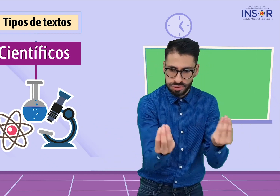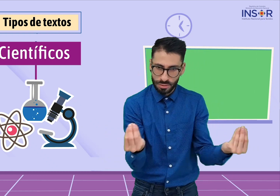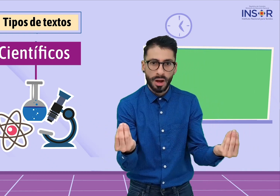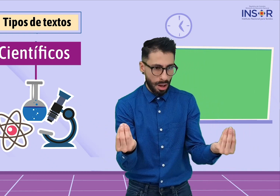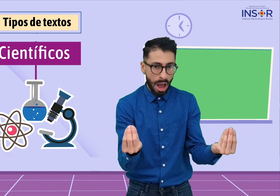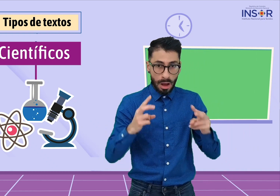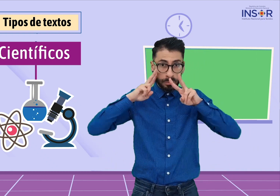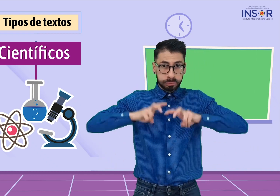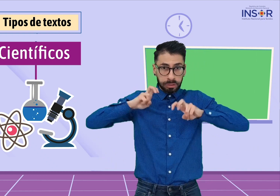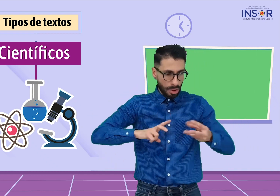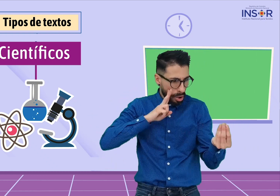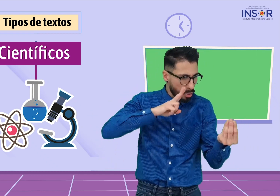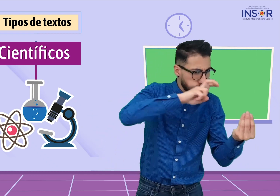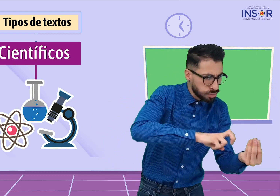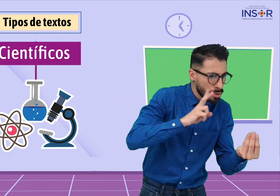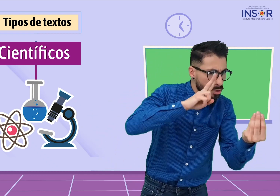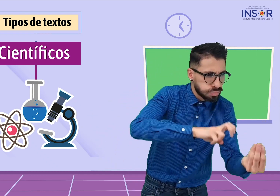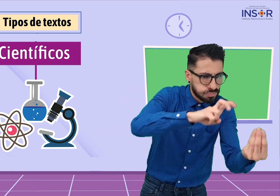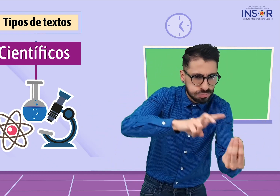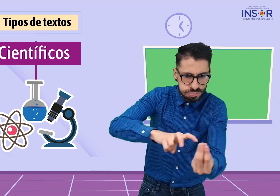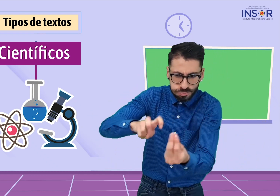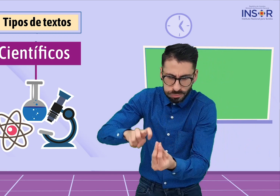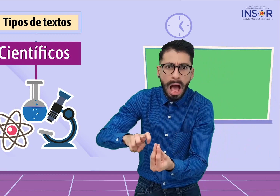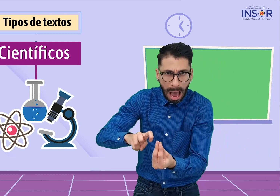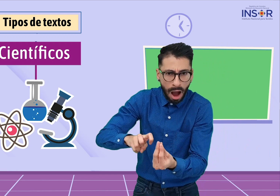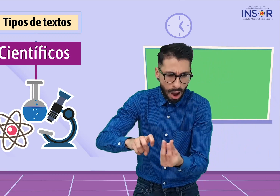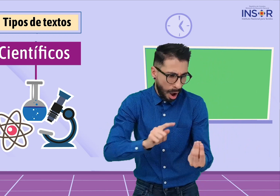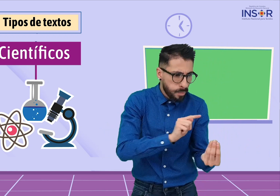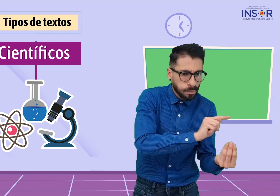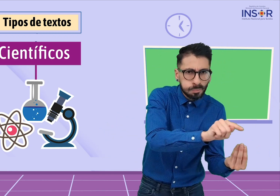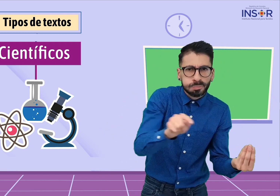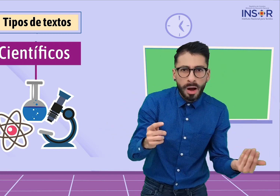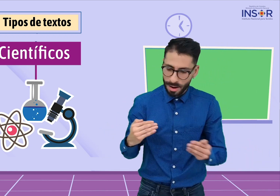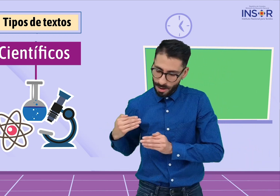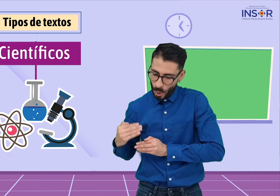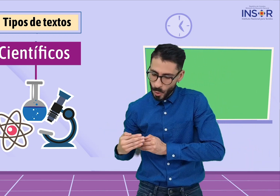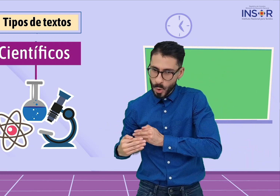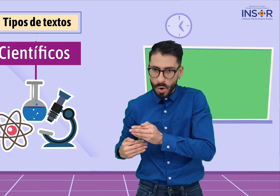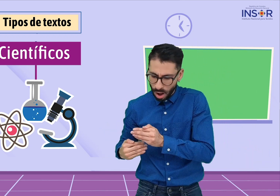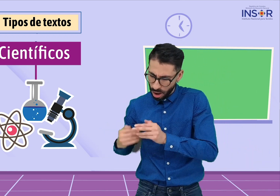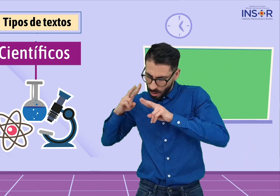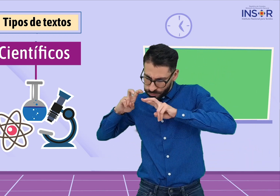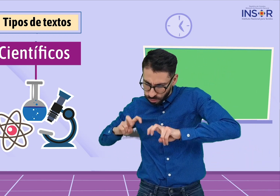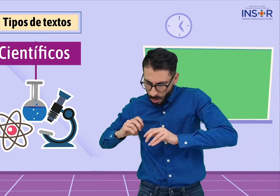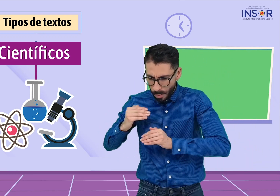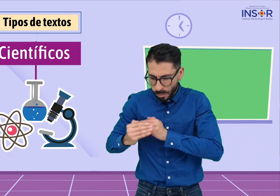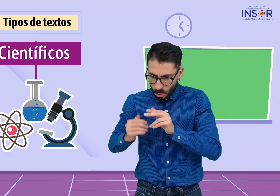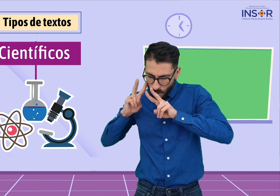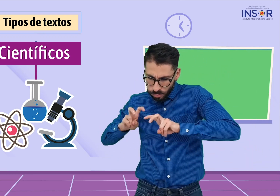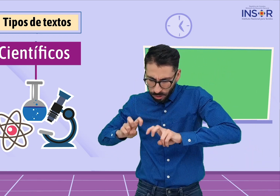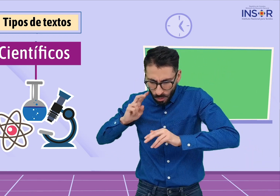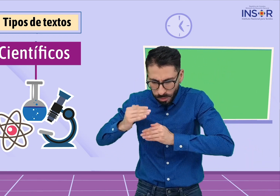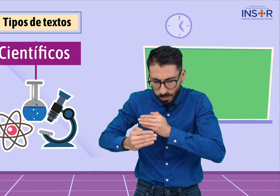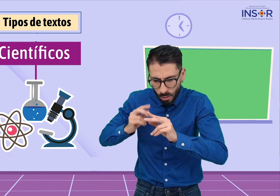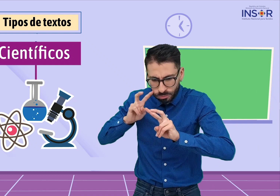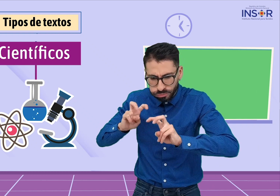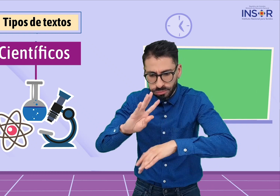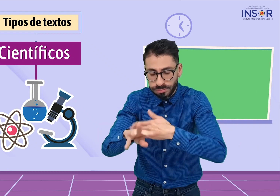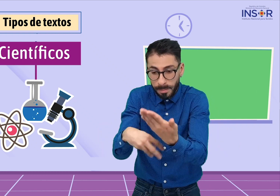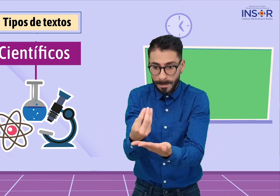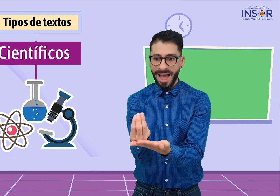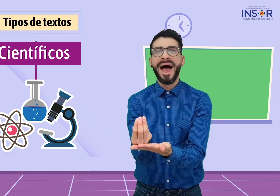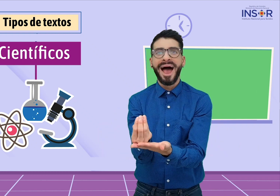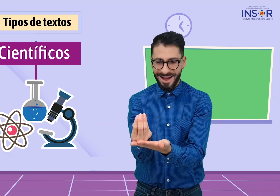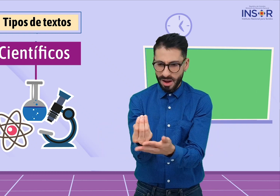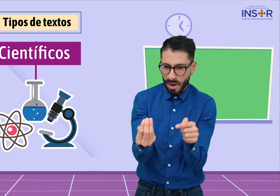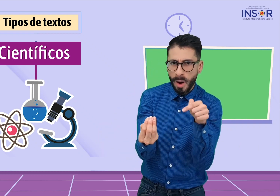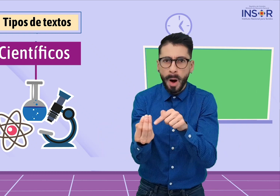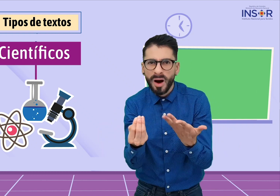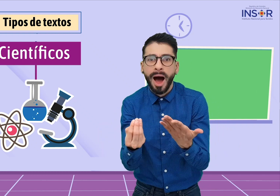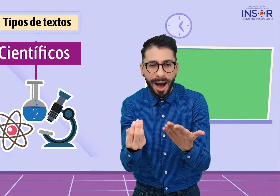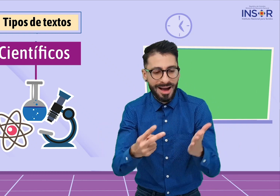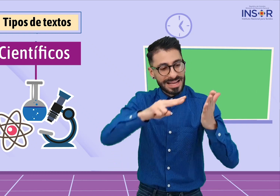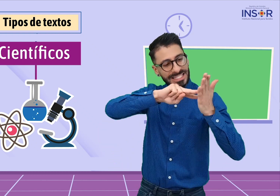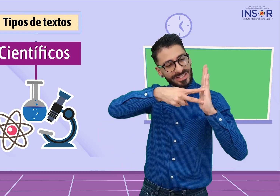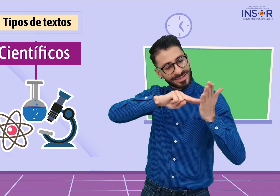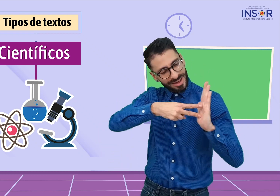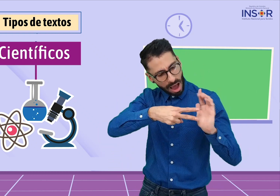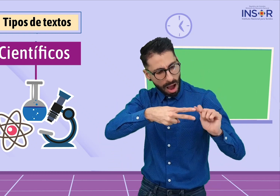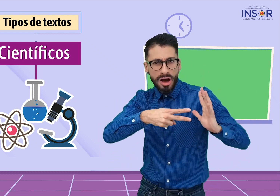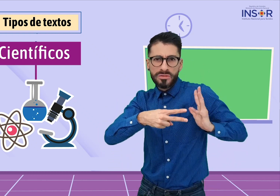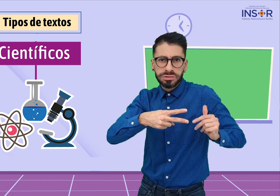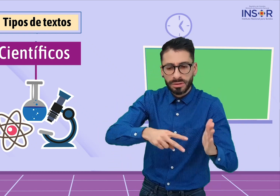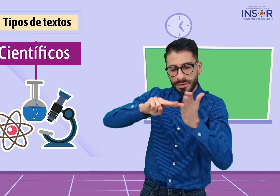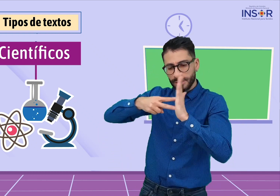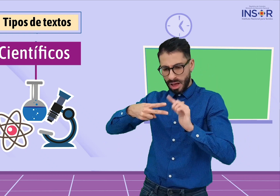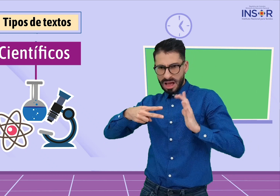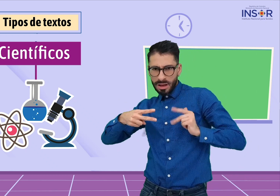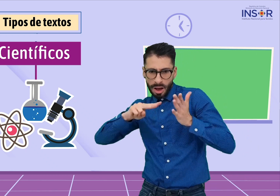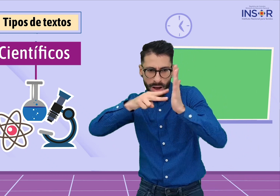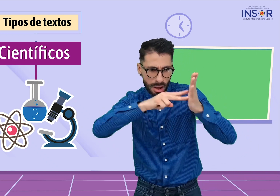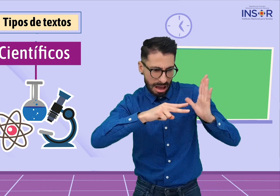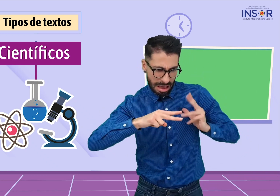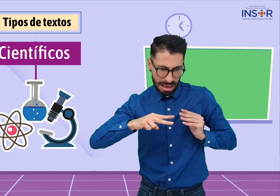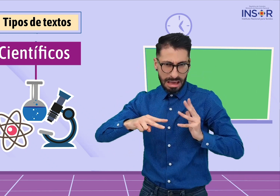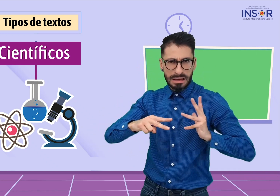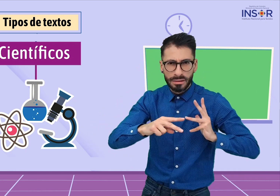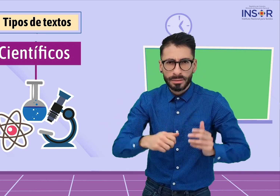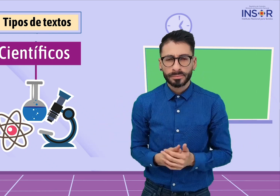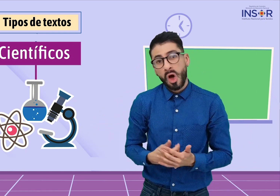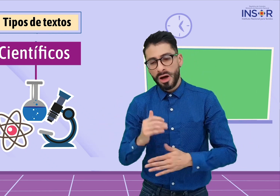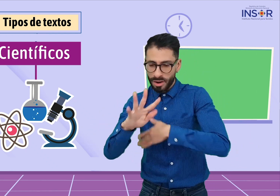El texto explica la metodología aplicada, los resultados obtenidos y una descripción detallada de estos.